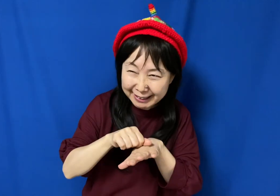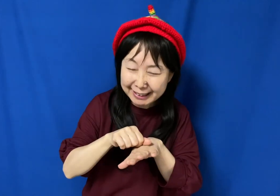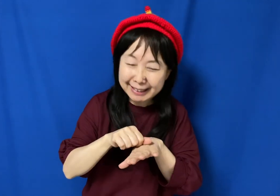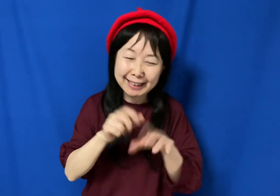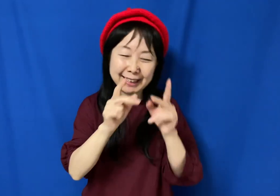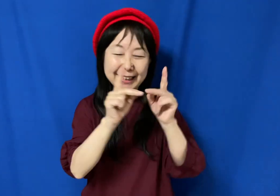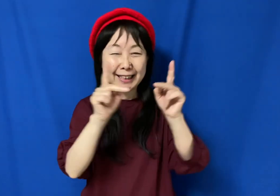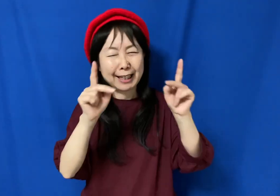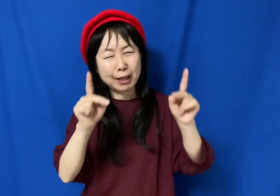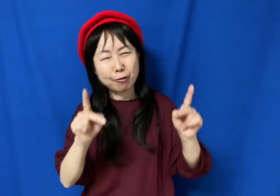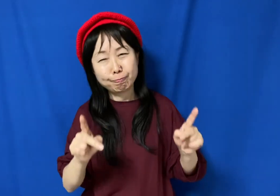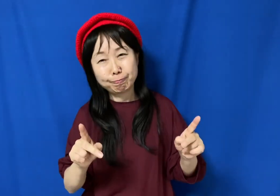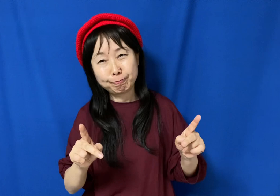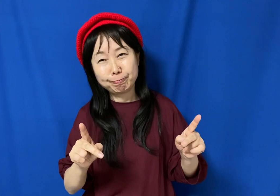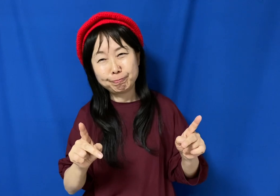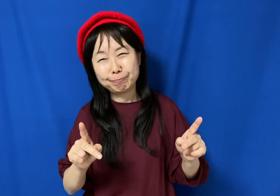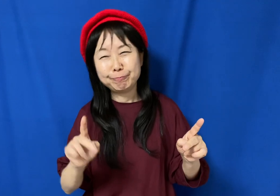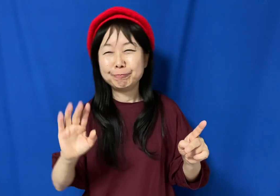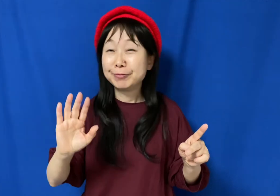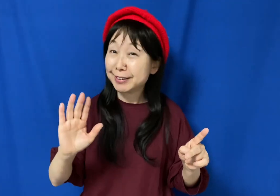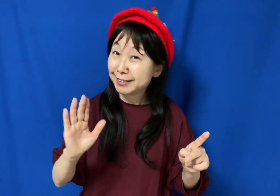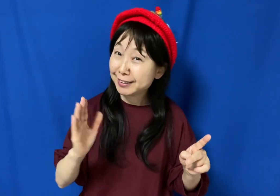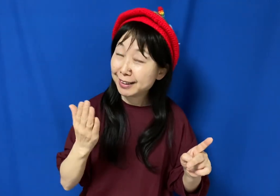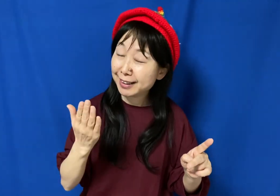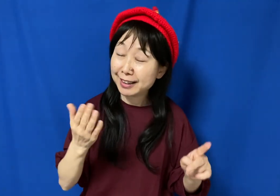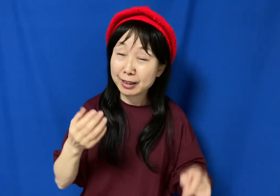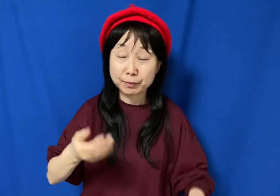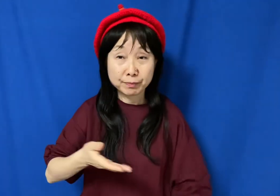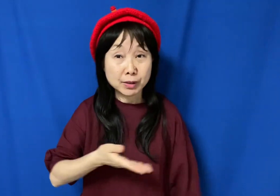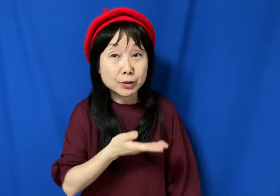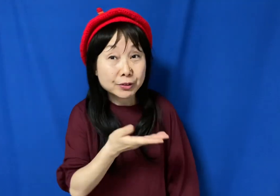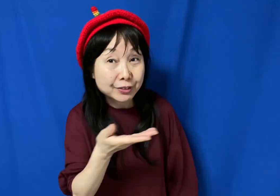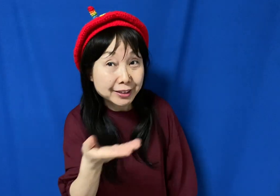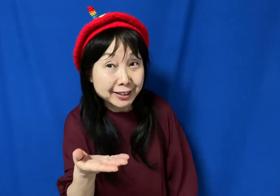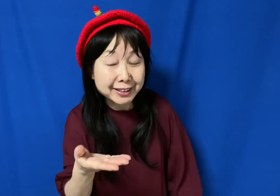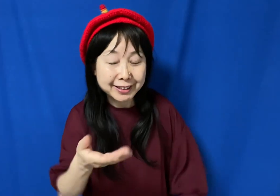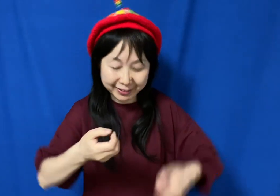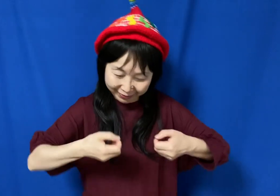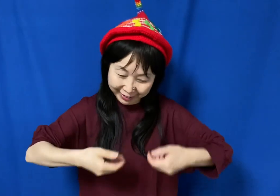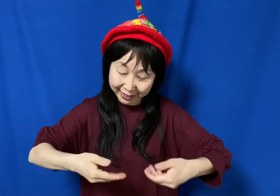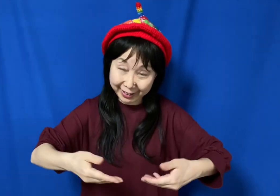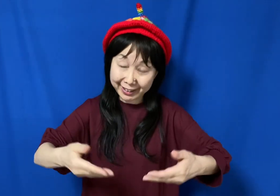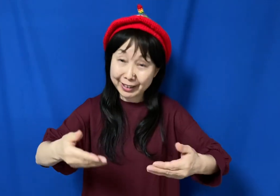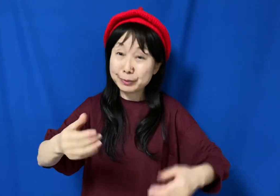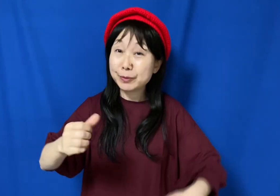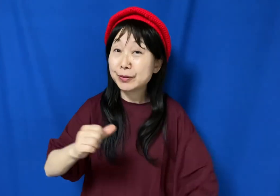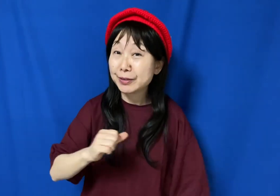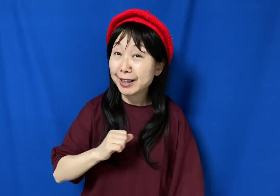課題ではありますが（手話：課題・だけど） 次に 生まれる僕が